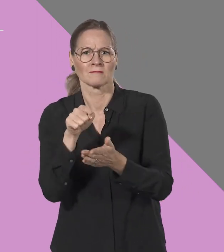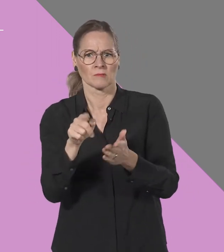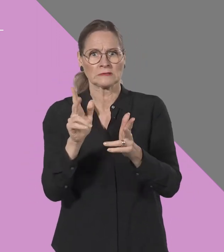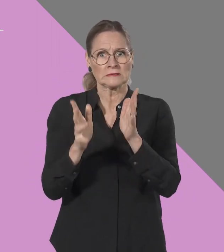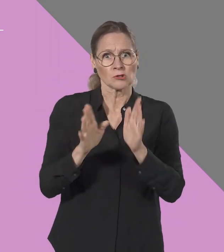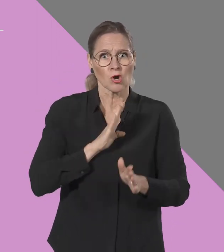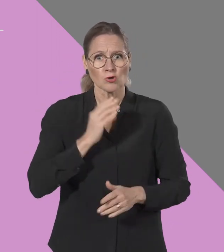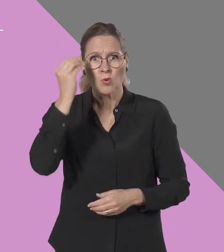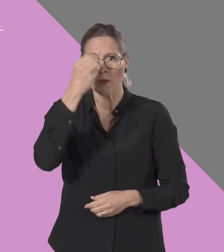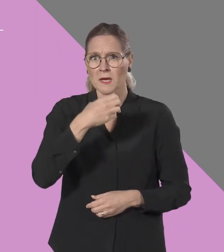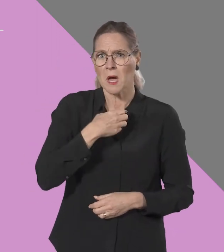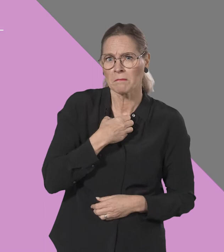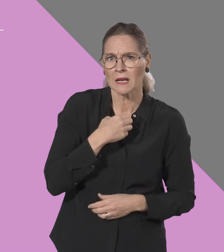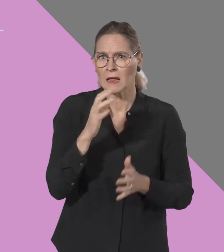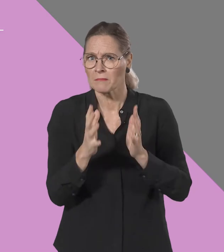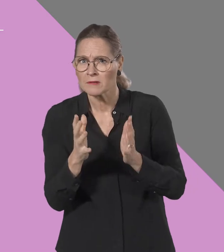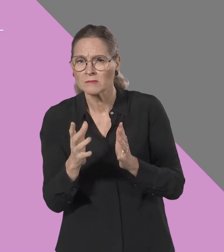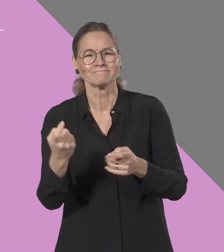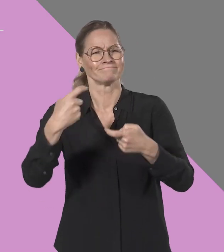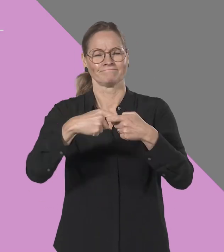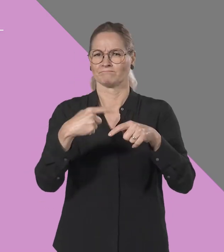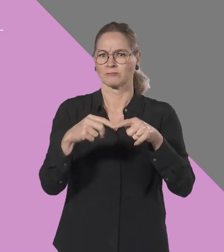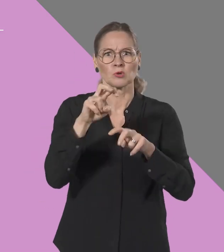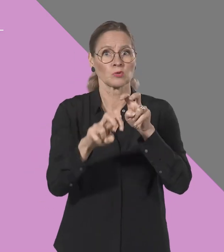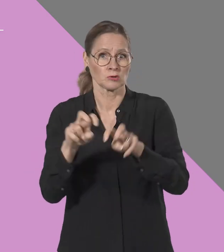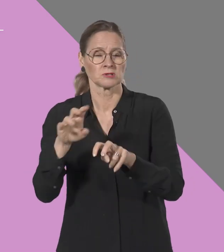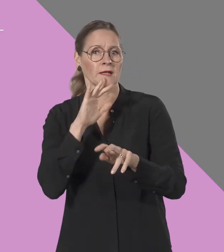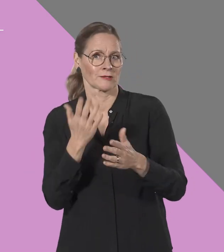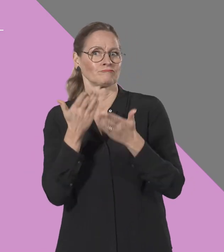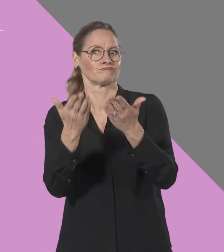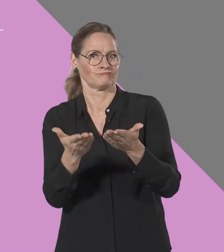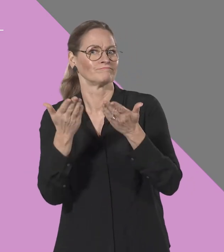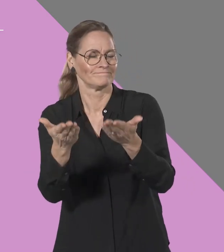uniapneaepäilystä ja siihen liittyvistä tutkimuksista.